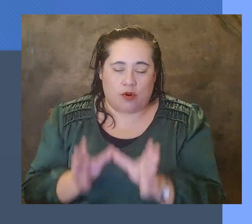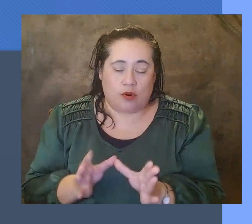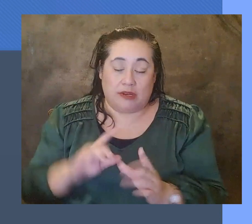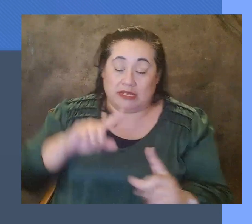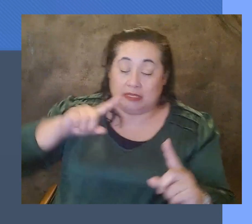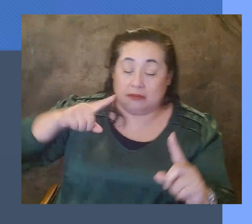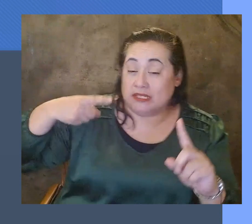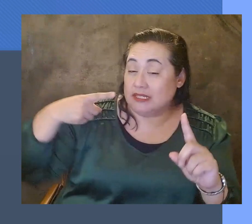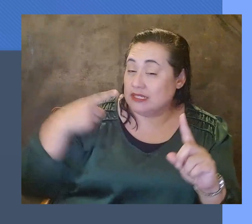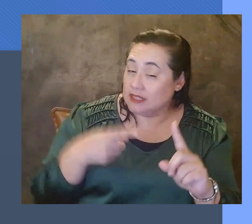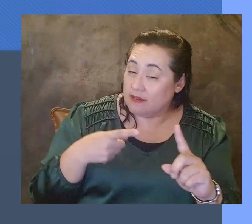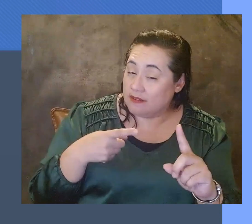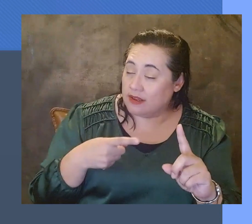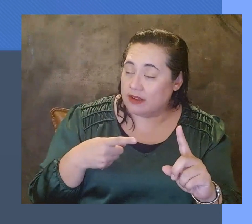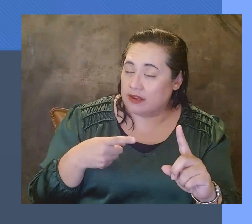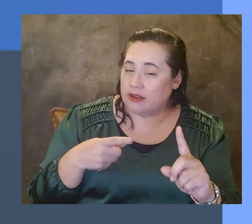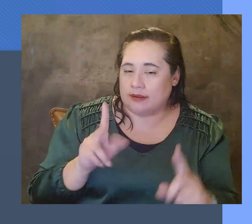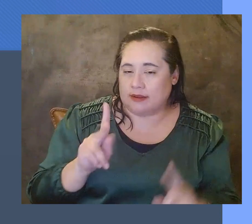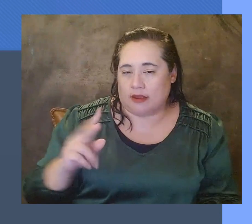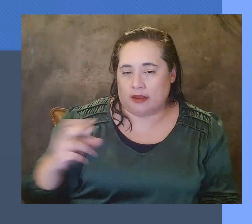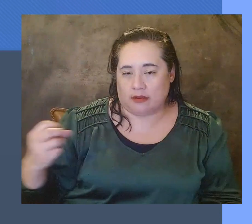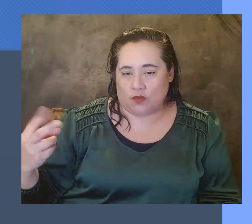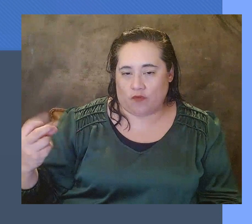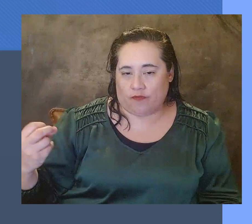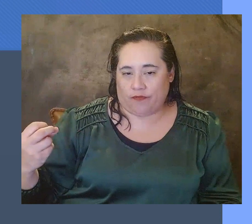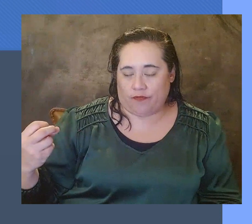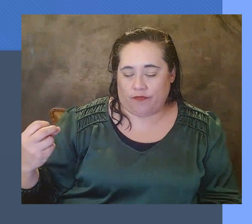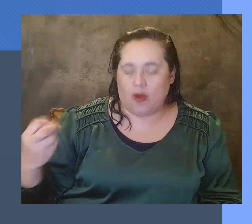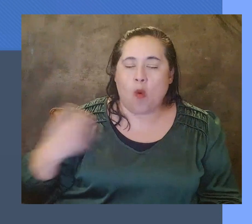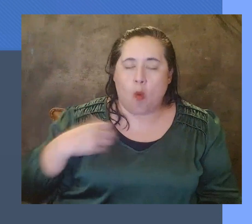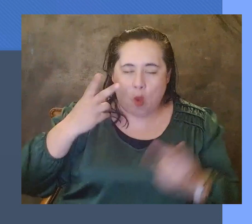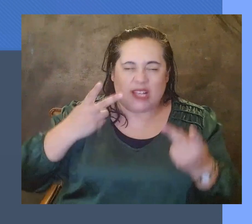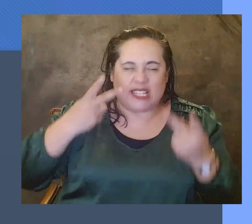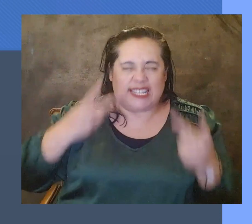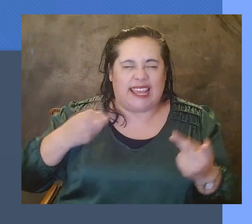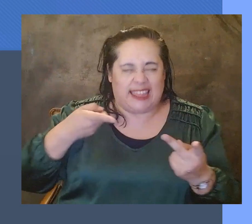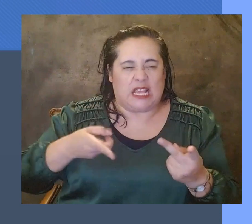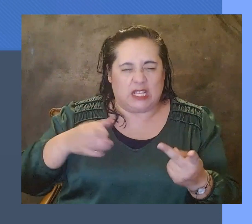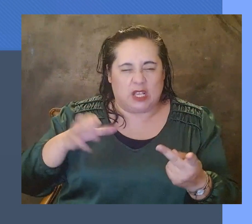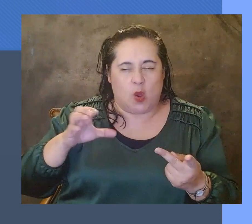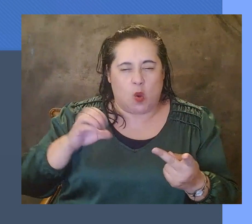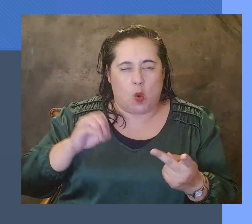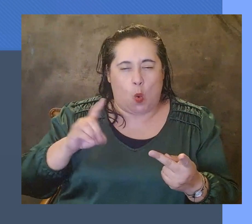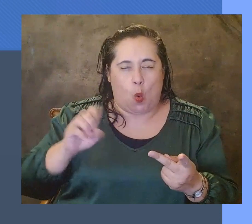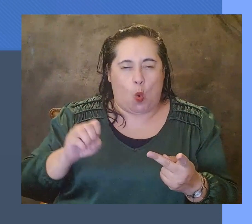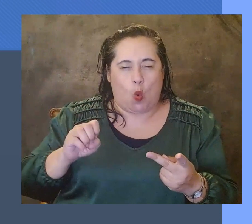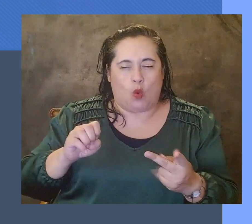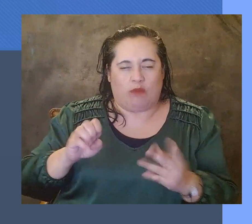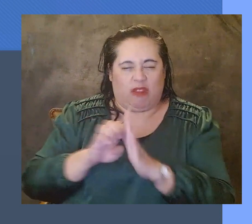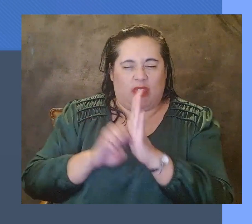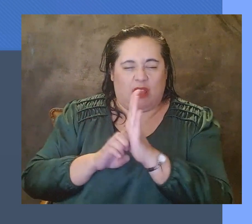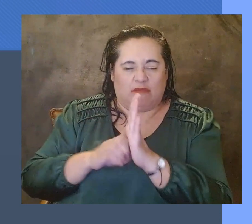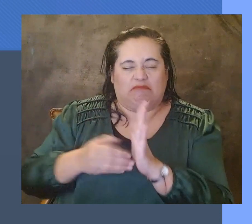específicamente K12. Veremos de este código de ética en otro video.